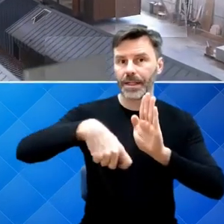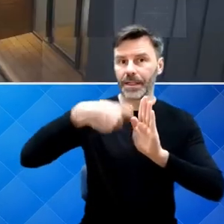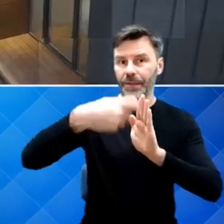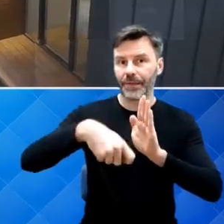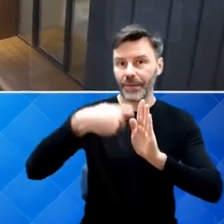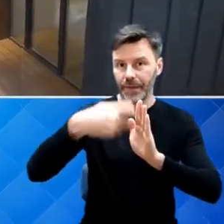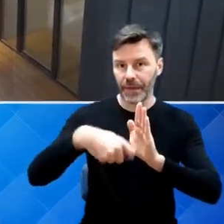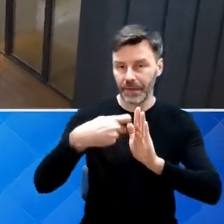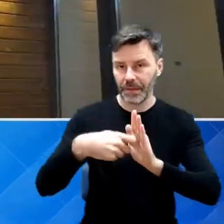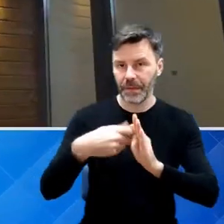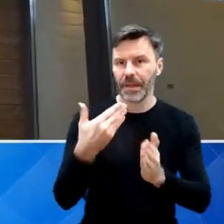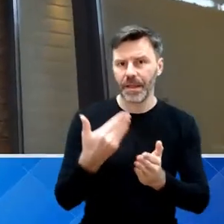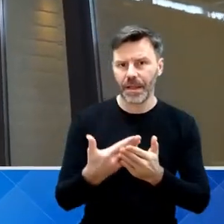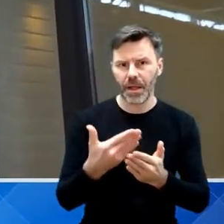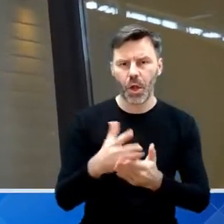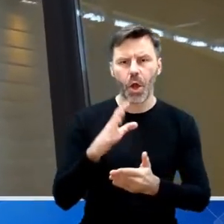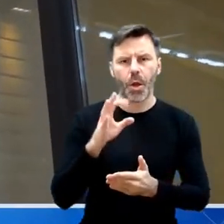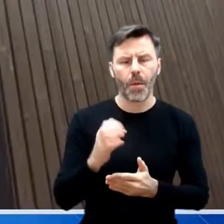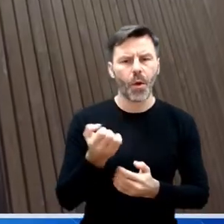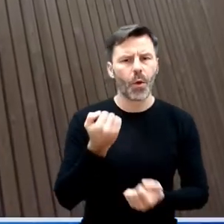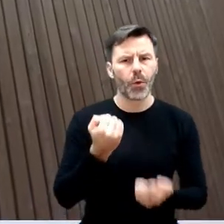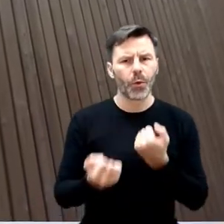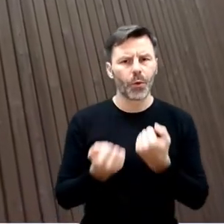jest, i to nie jest kwestia tylko naszego kontekstu tutaj polskiego,